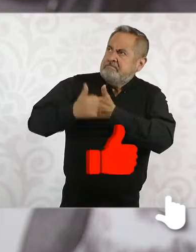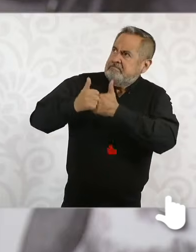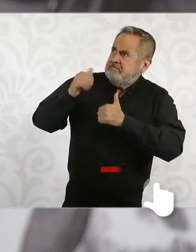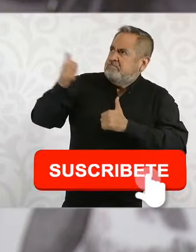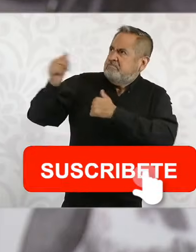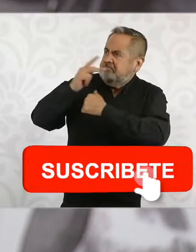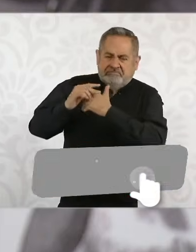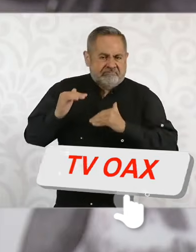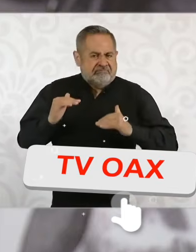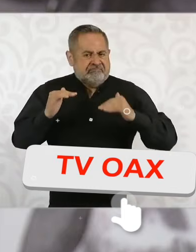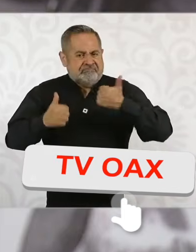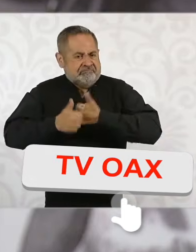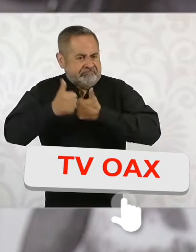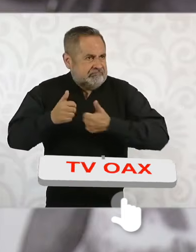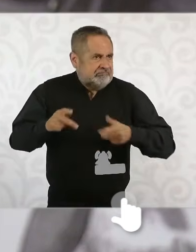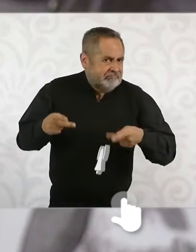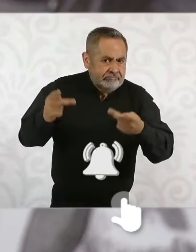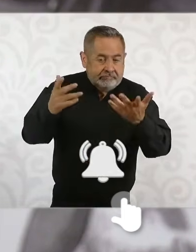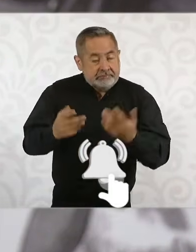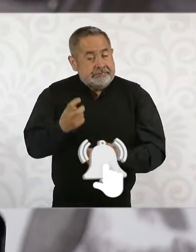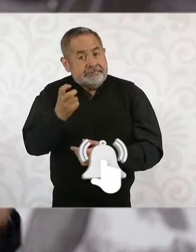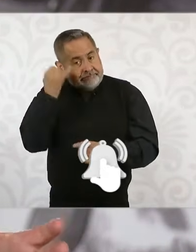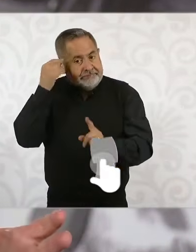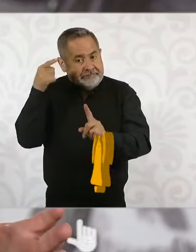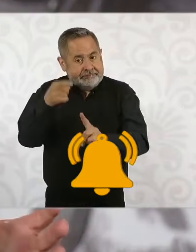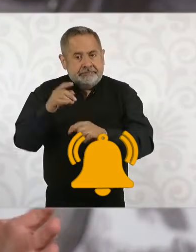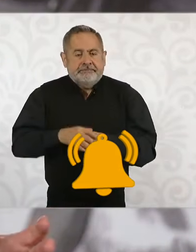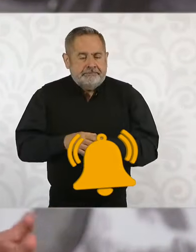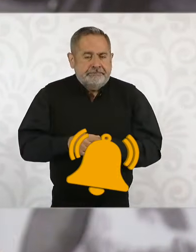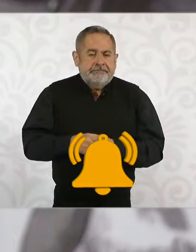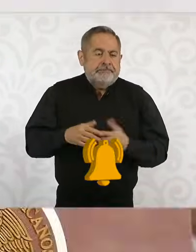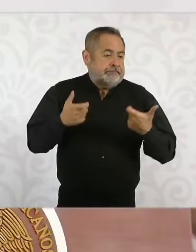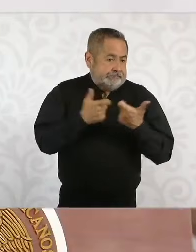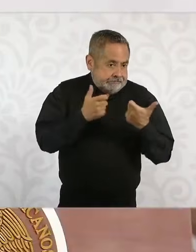Es parte de un proyecto comprensivo que tenemos de inversión mixta entre el Estado y compañías,